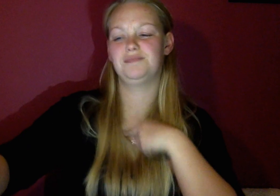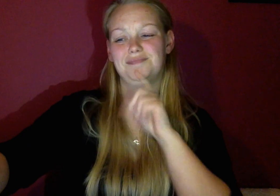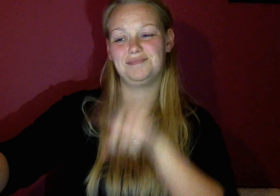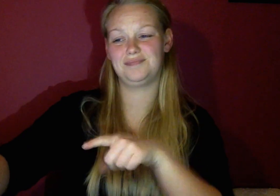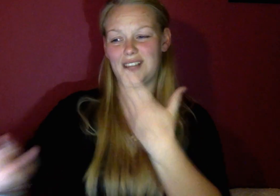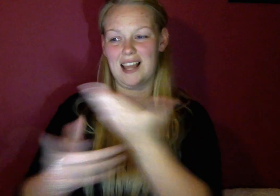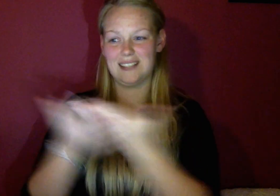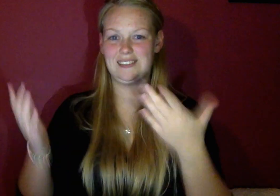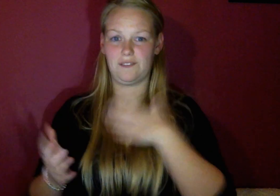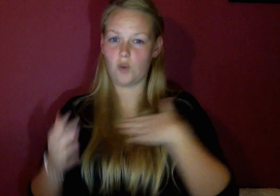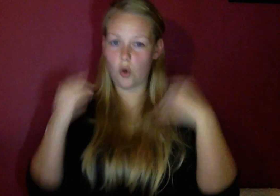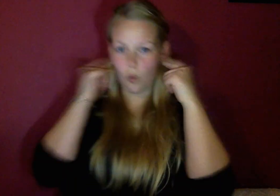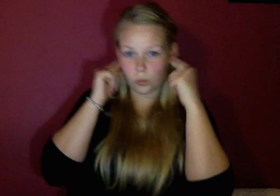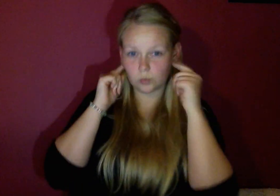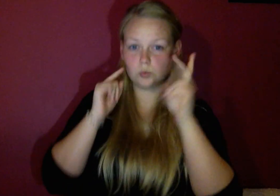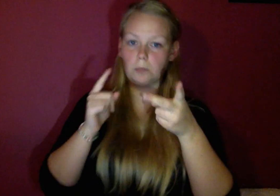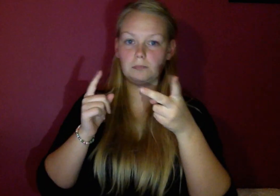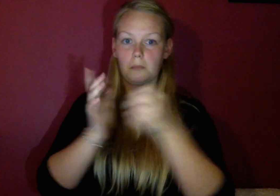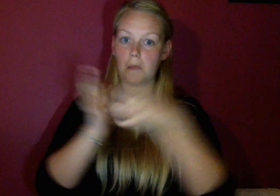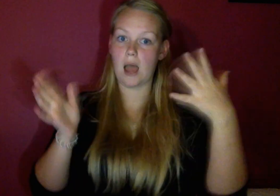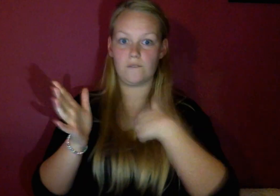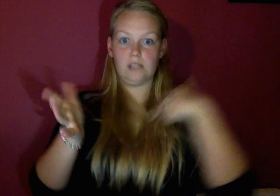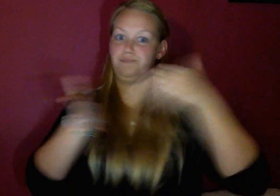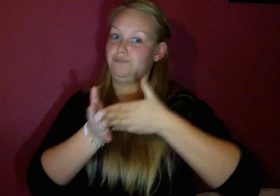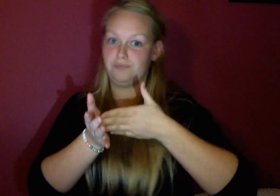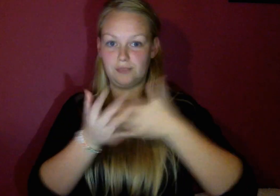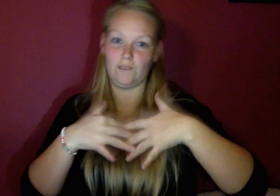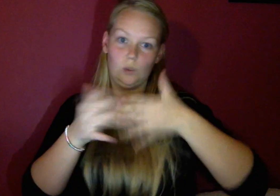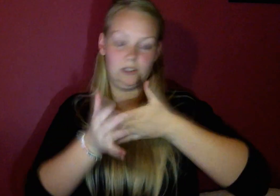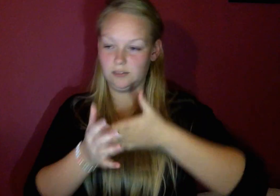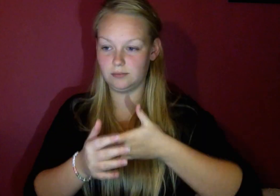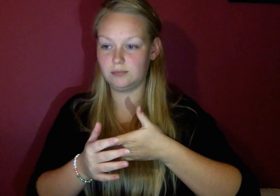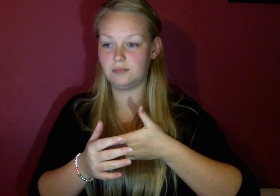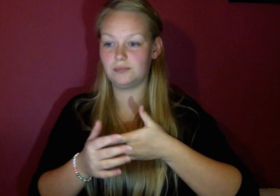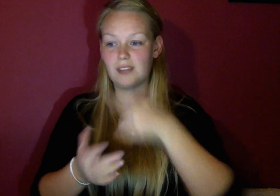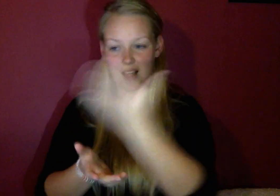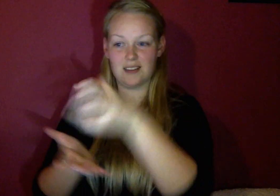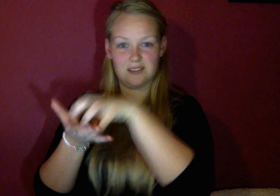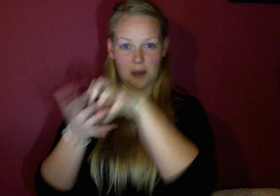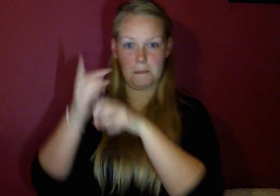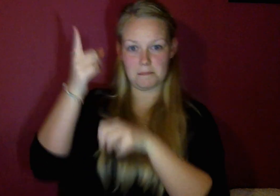Sen sa jag "Det är inte våra öron som gör oss funktionshindrade. Det är samhället.